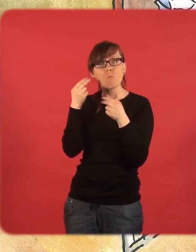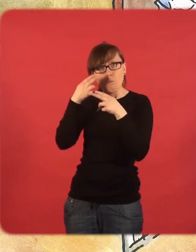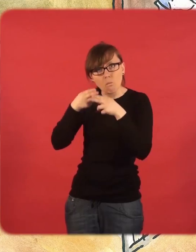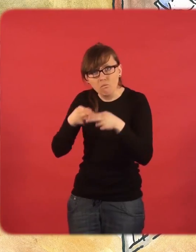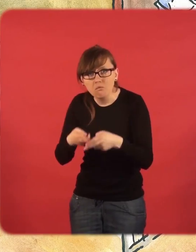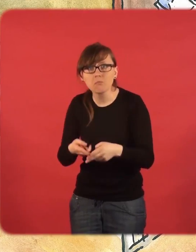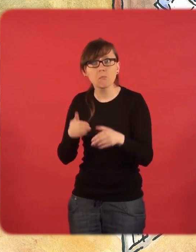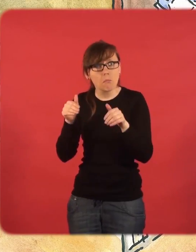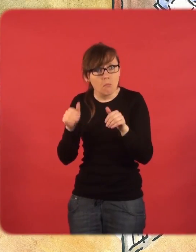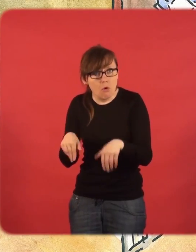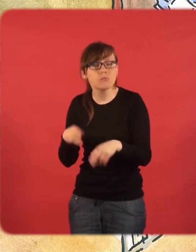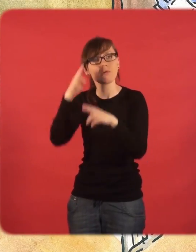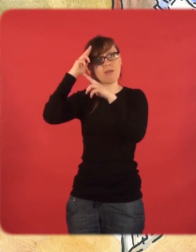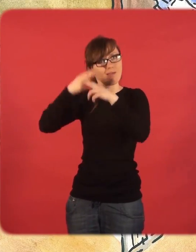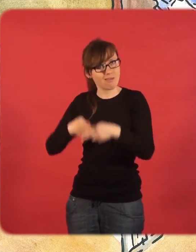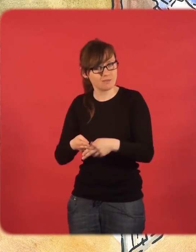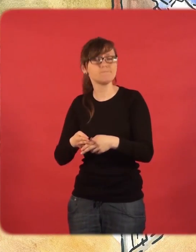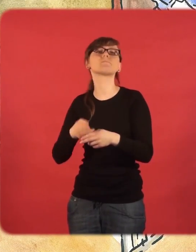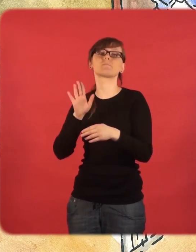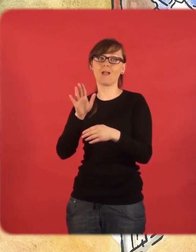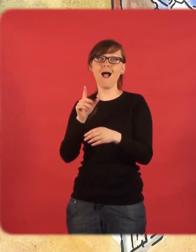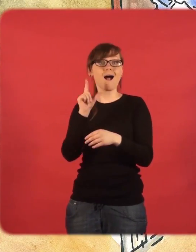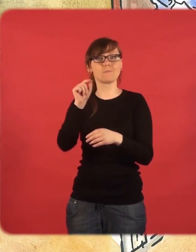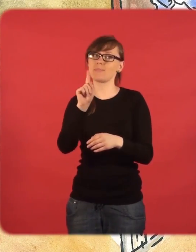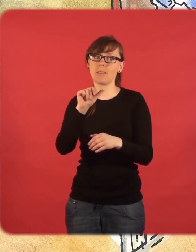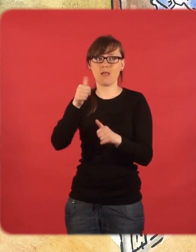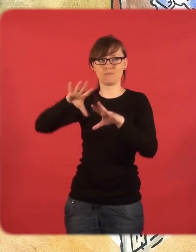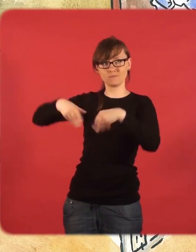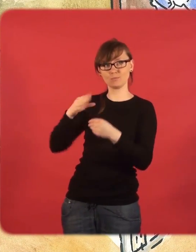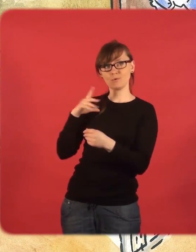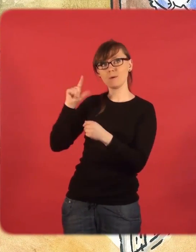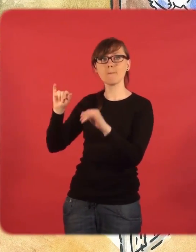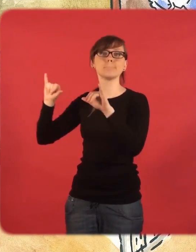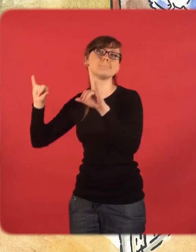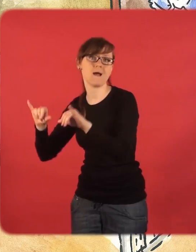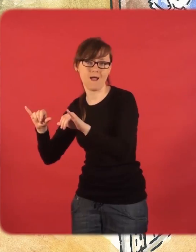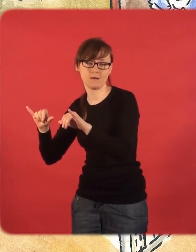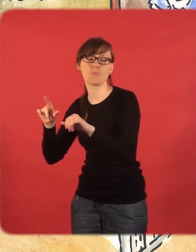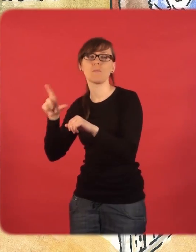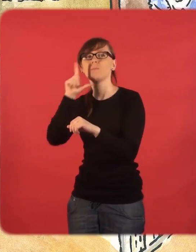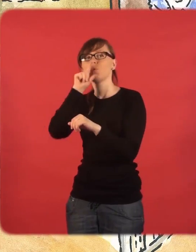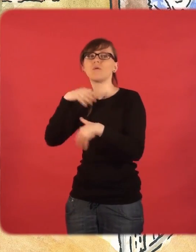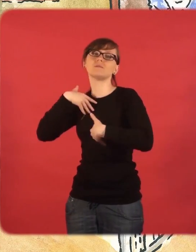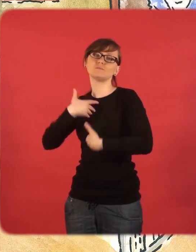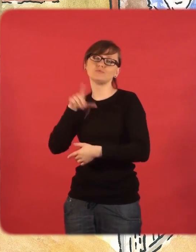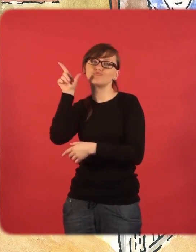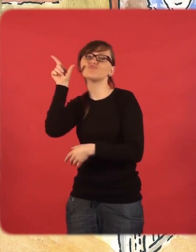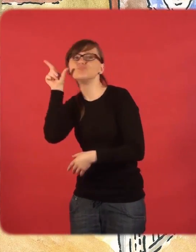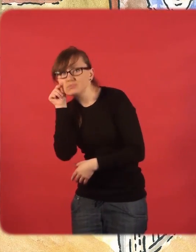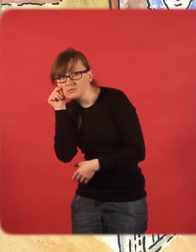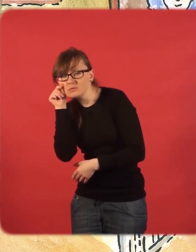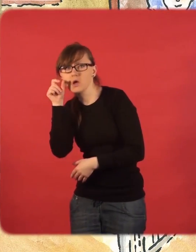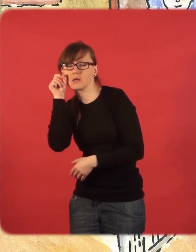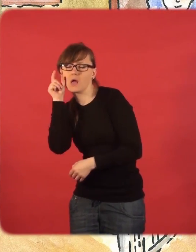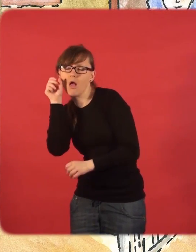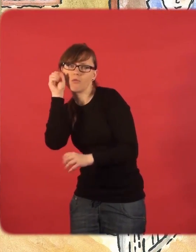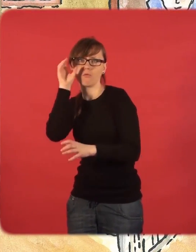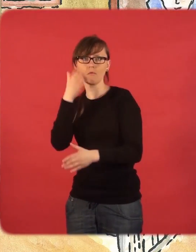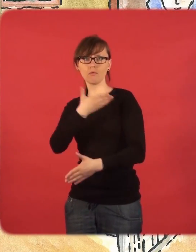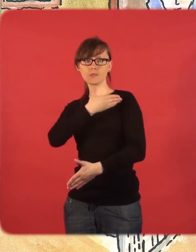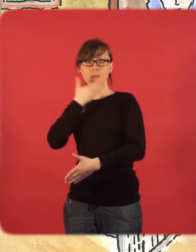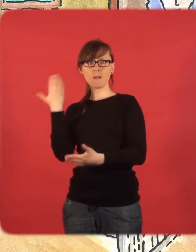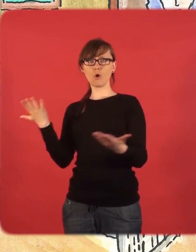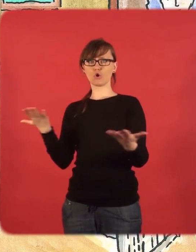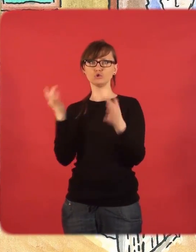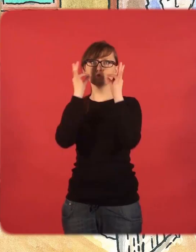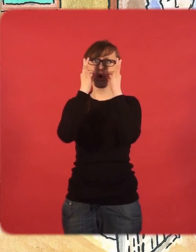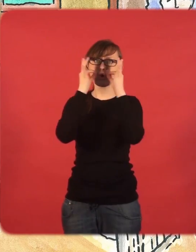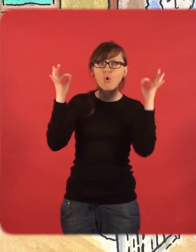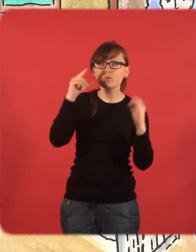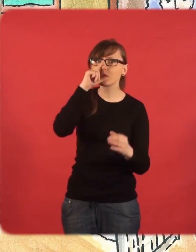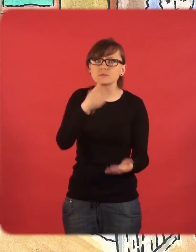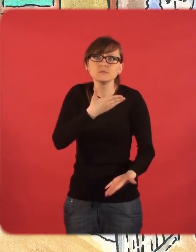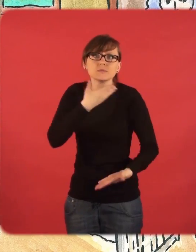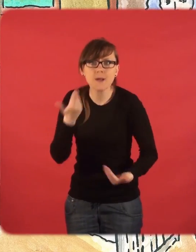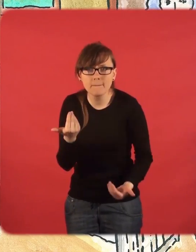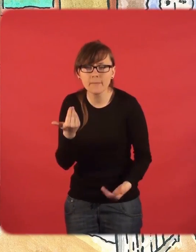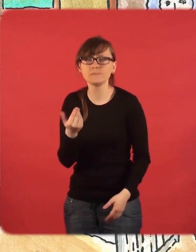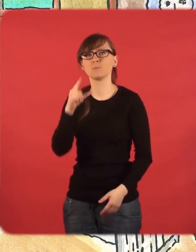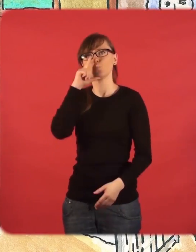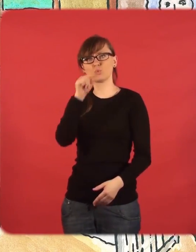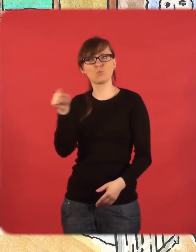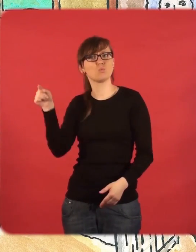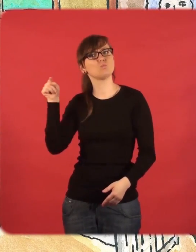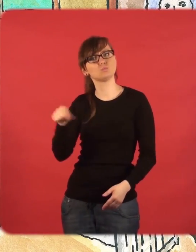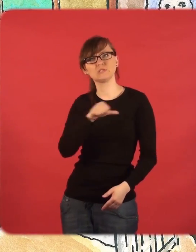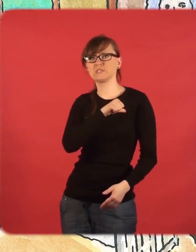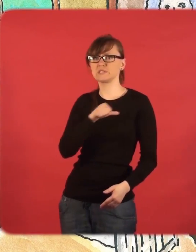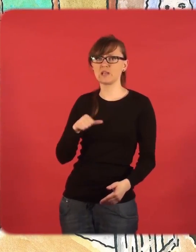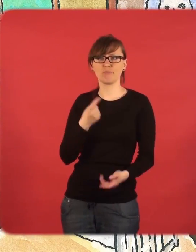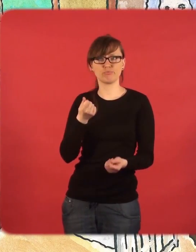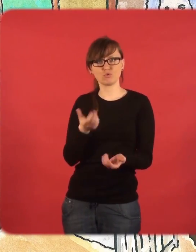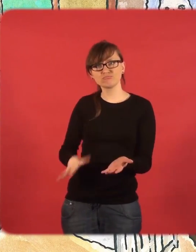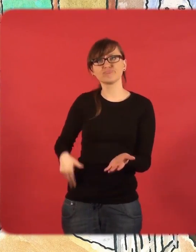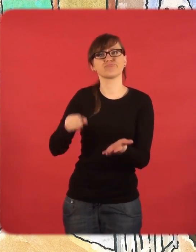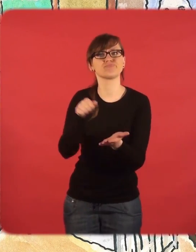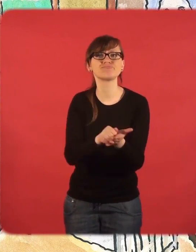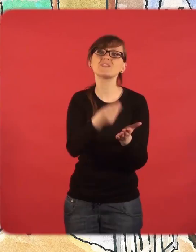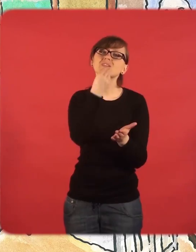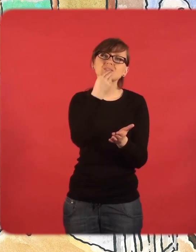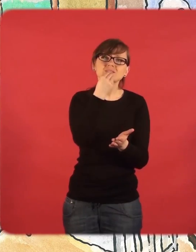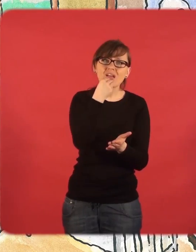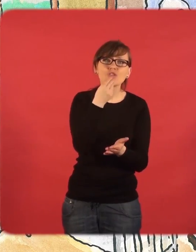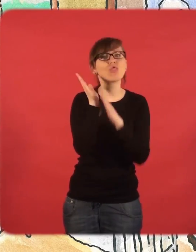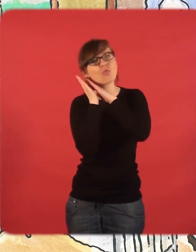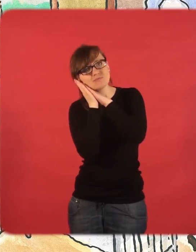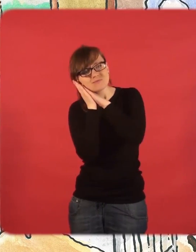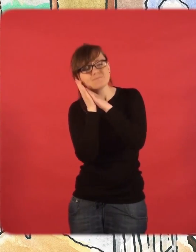Pajacyk uwierzył i poszedł z nimi do gospody. Rano okazało się, że Lisa i Kota już nie ma, a on musiał za wszystko zapłacić (za ich jedzenie i nocleg).